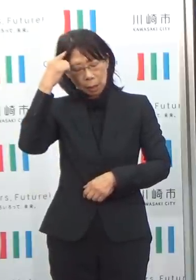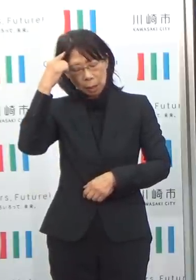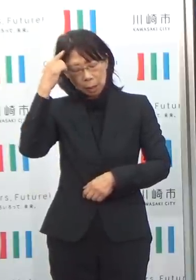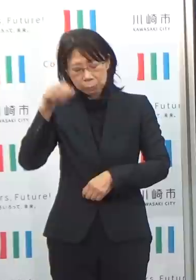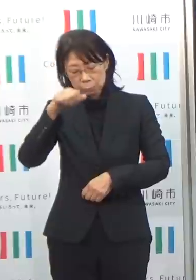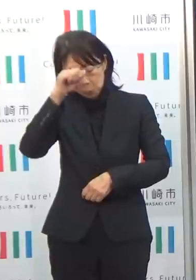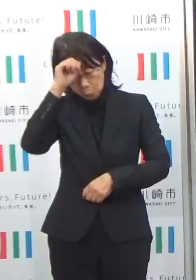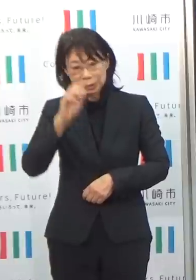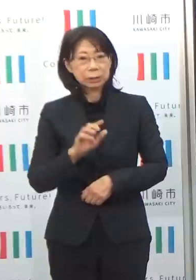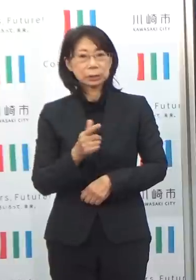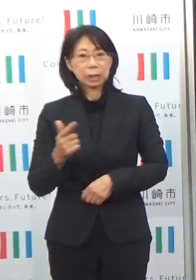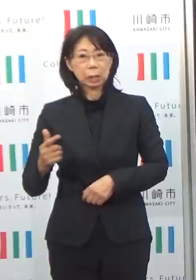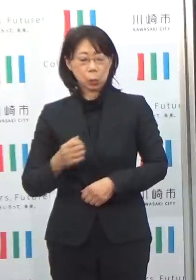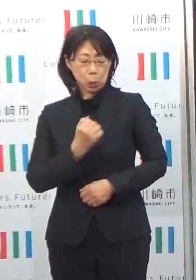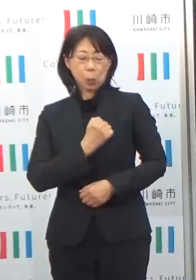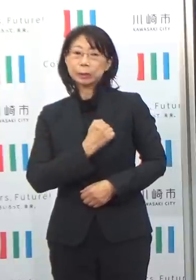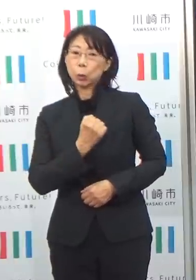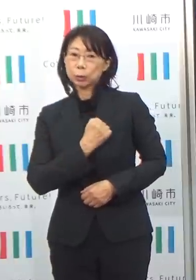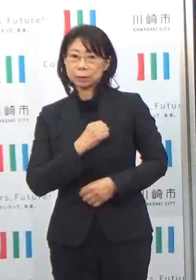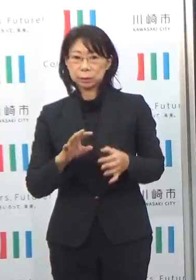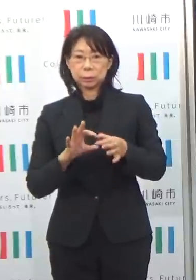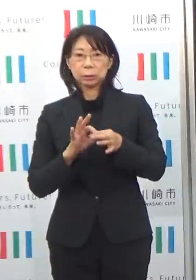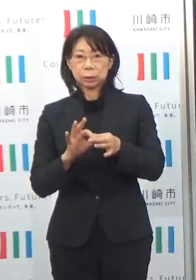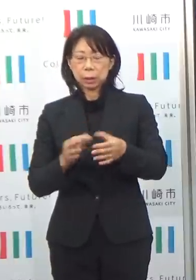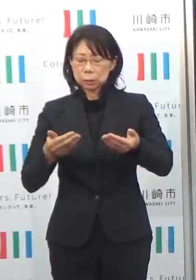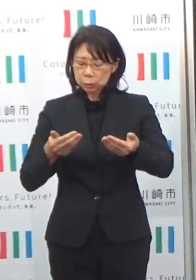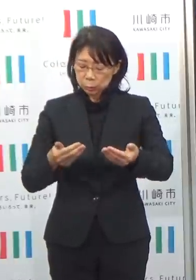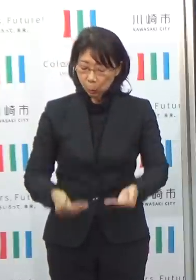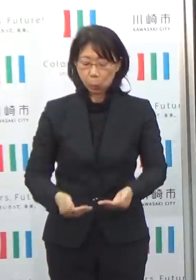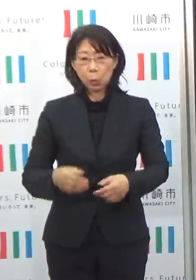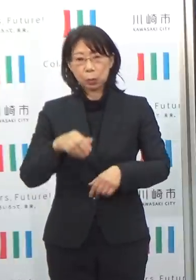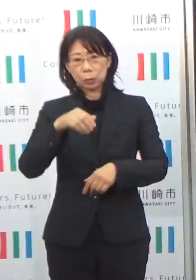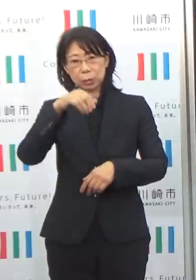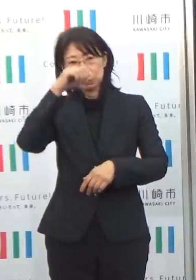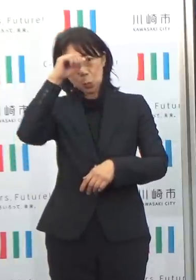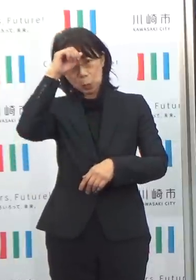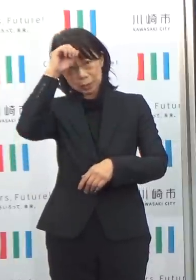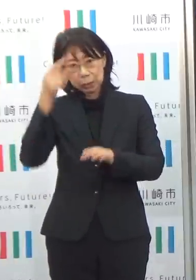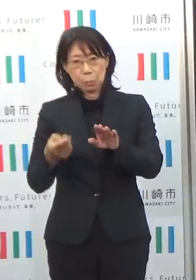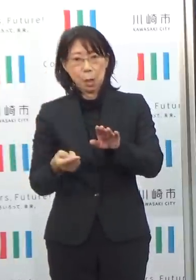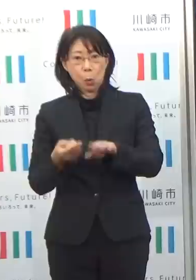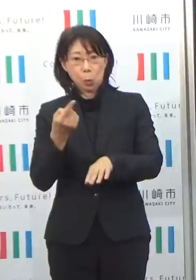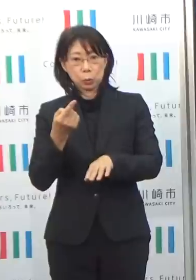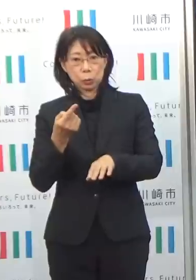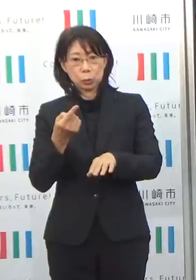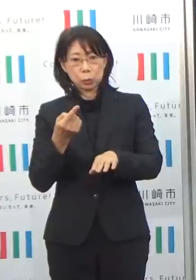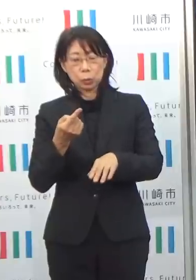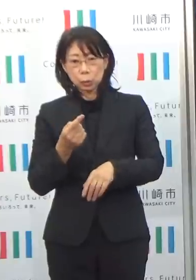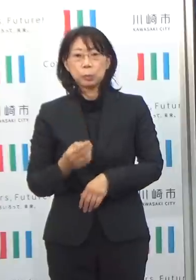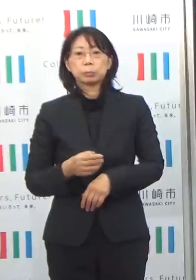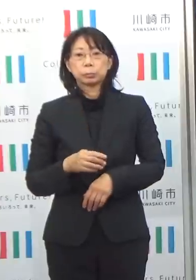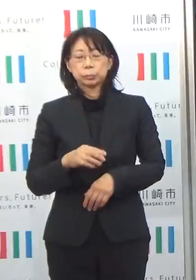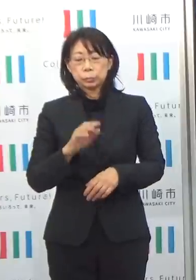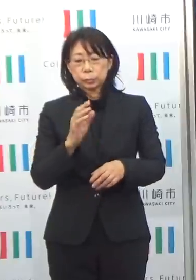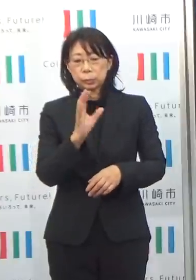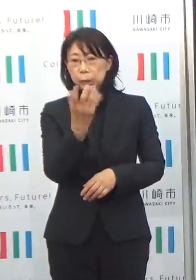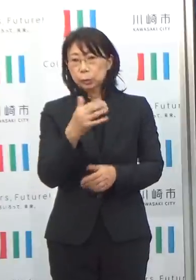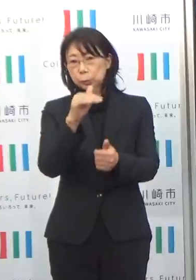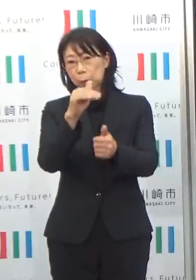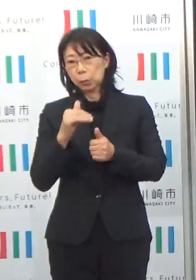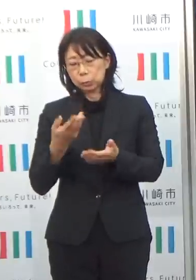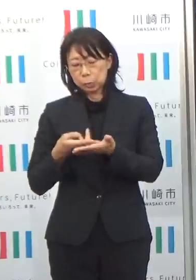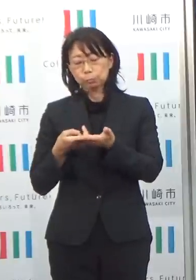こういった命に関わるような重篤な病気で病院に搬送しなければならないというケースが増えていきます